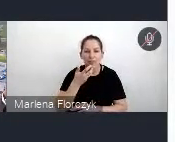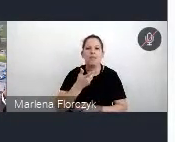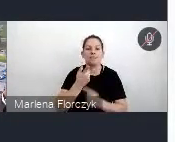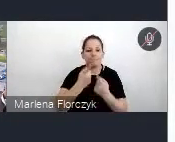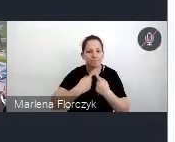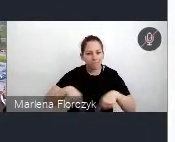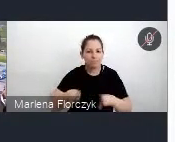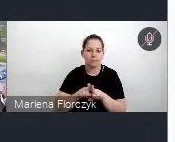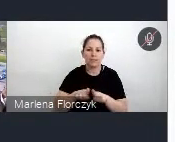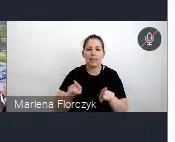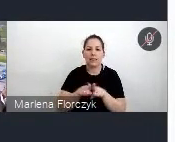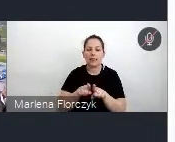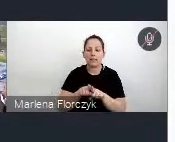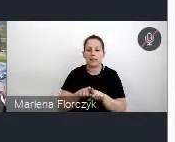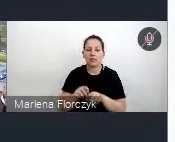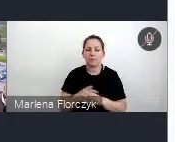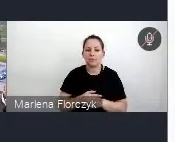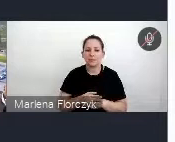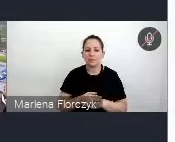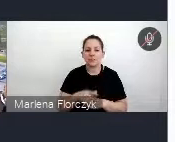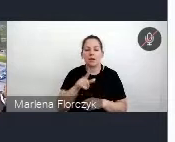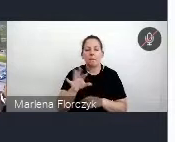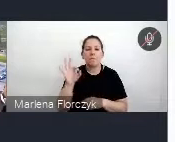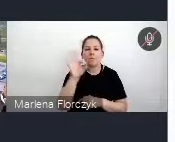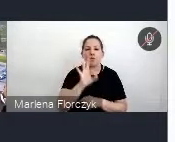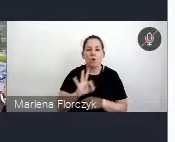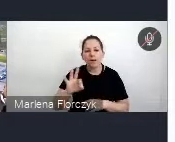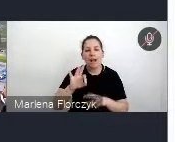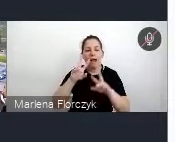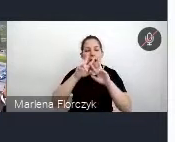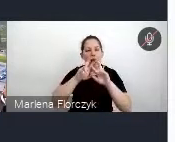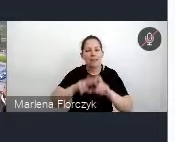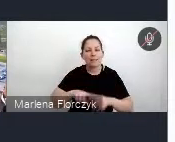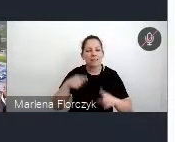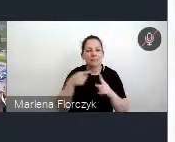Tak przy okazji analizy tych celów zrównoważonego rozwoju